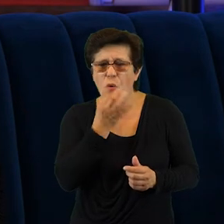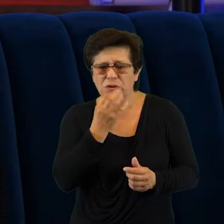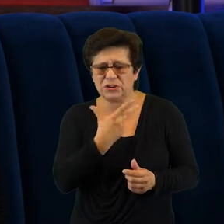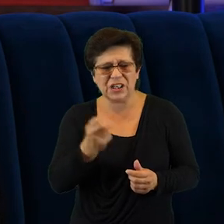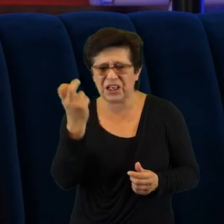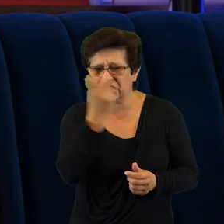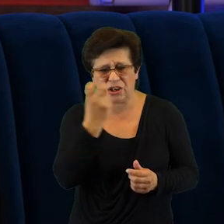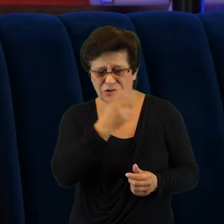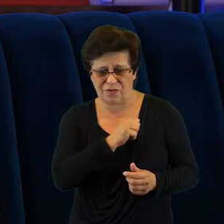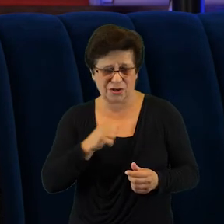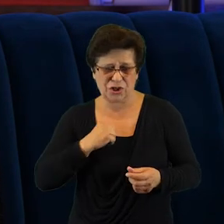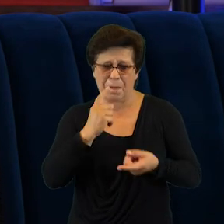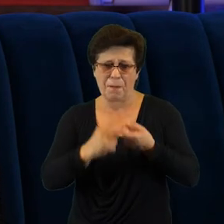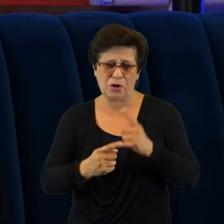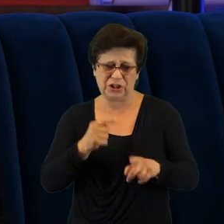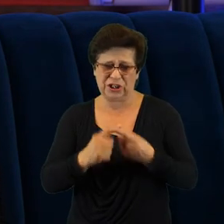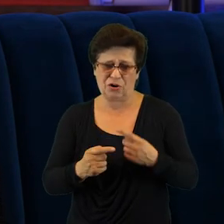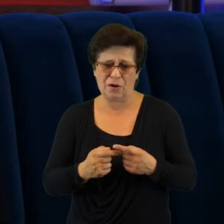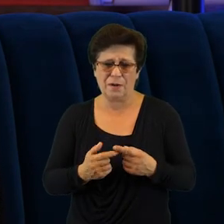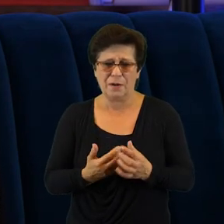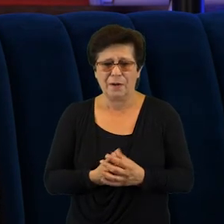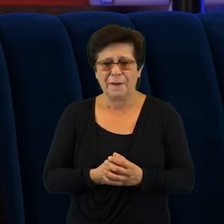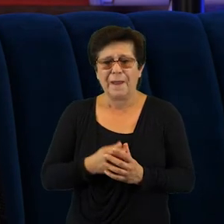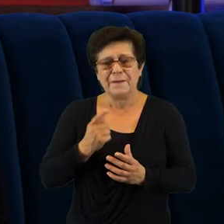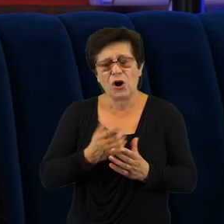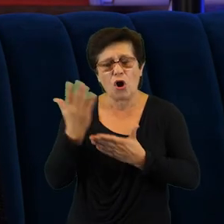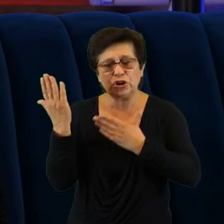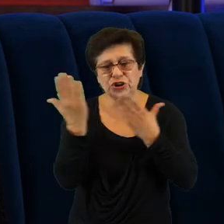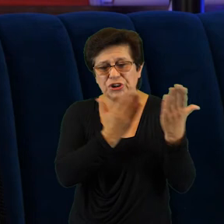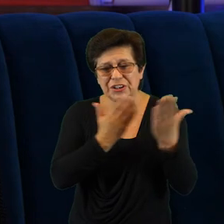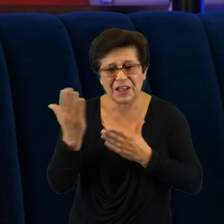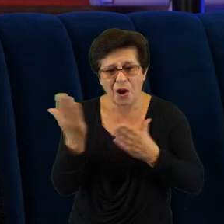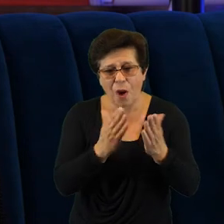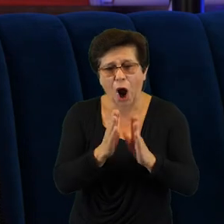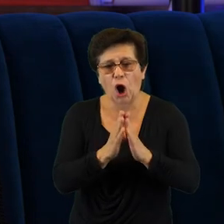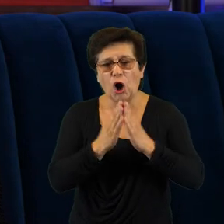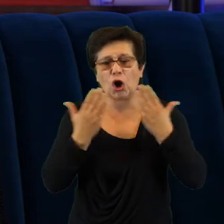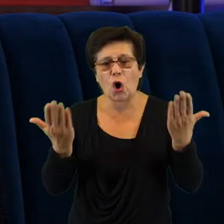ale chciała być zorientowana i dlatego czytała kroniki Słonimskiego.